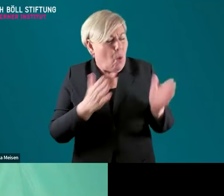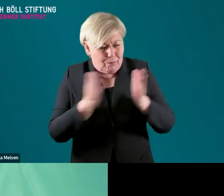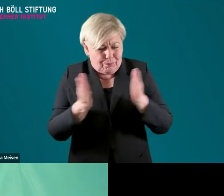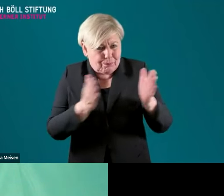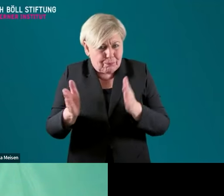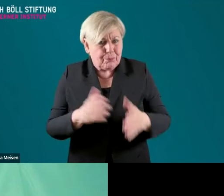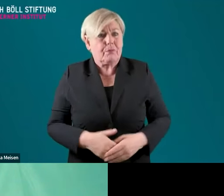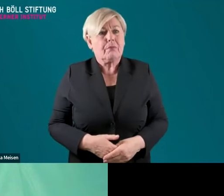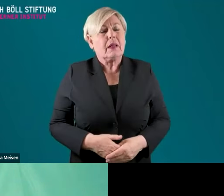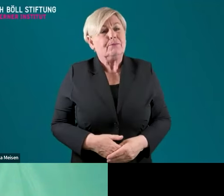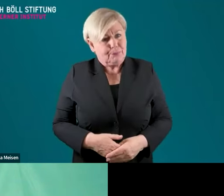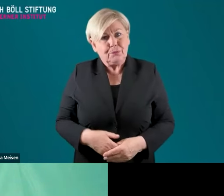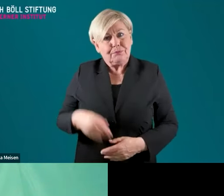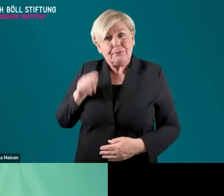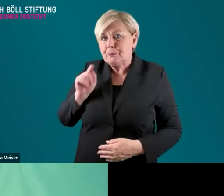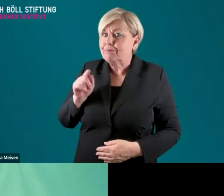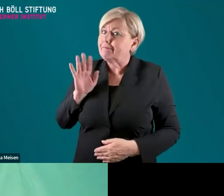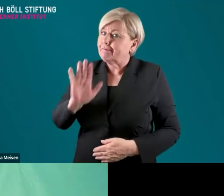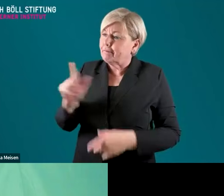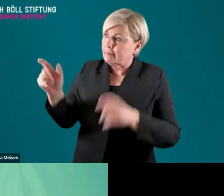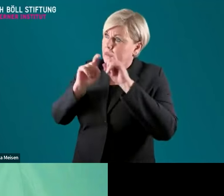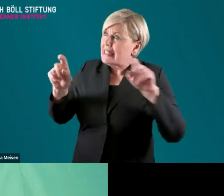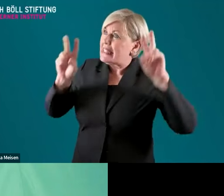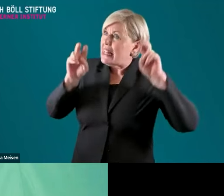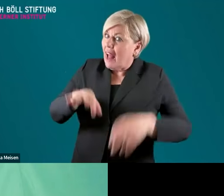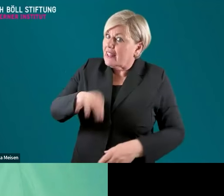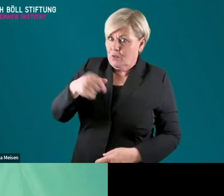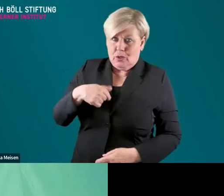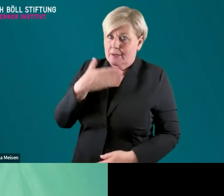Ja, ich habe dazu jetzt noch kein Zitat gefunden.